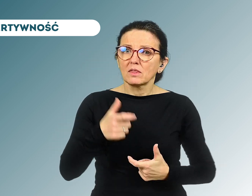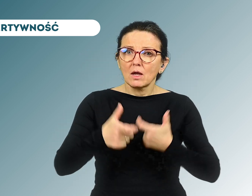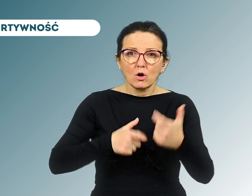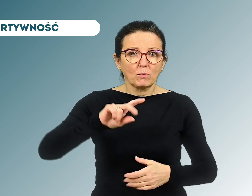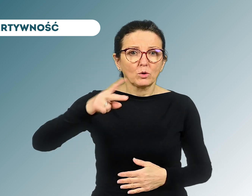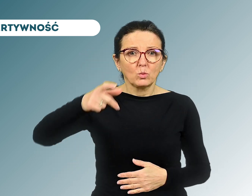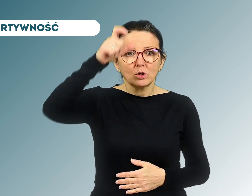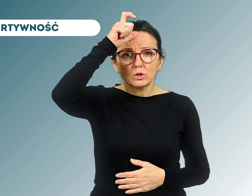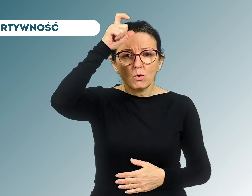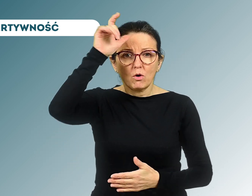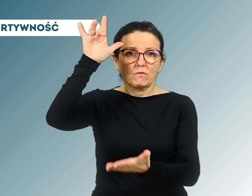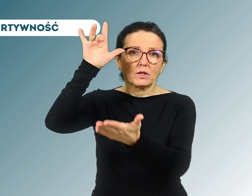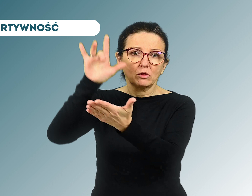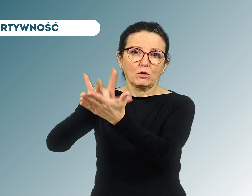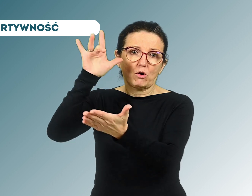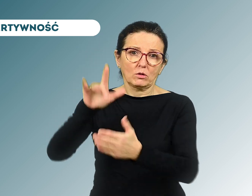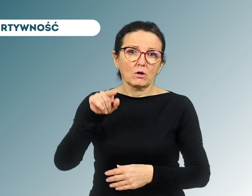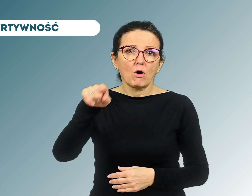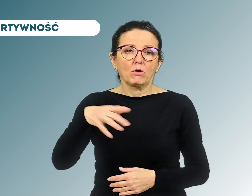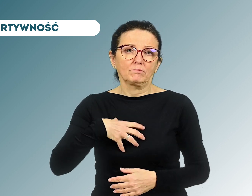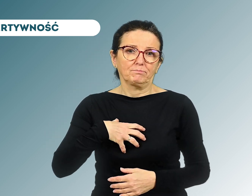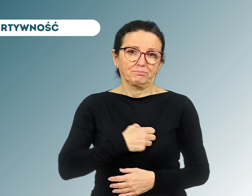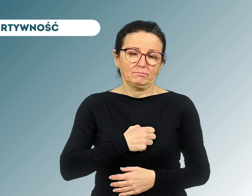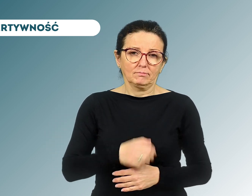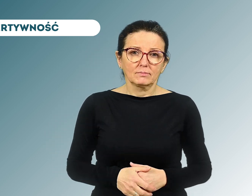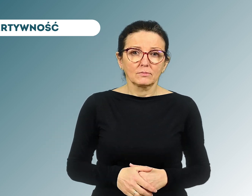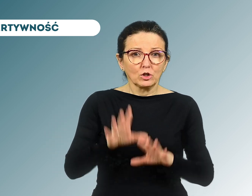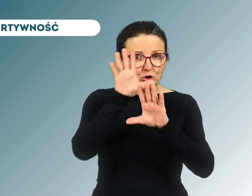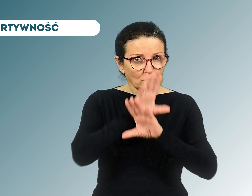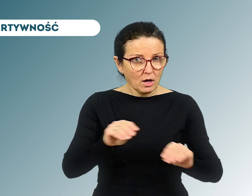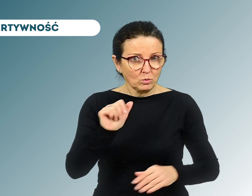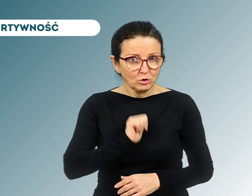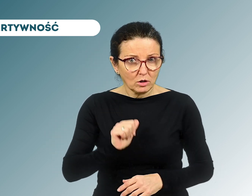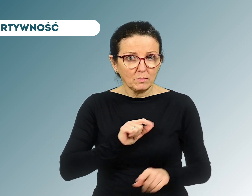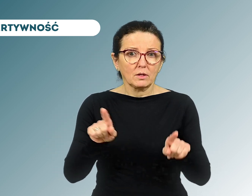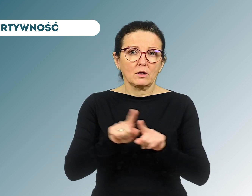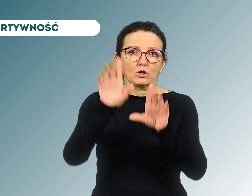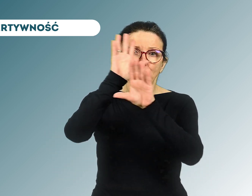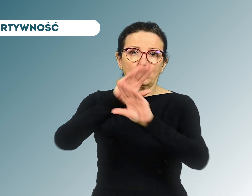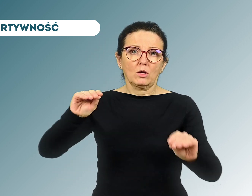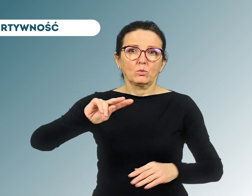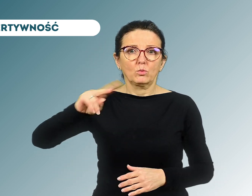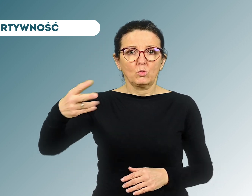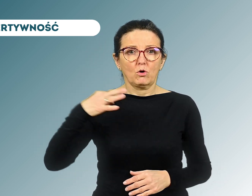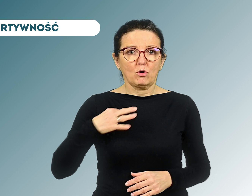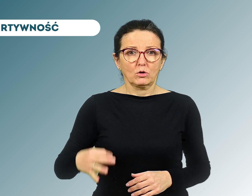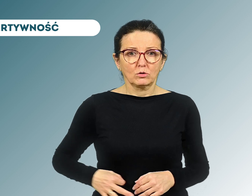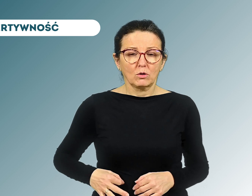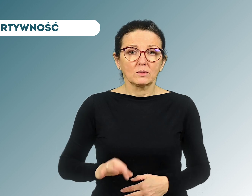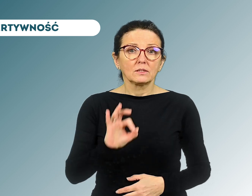Nie narusza granic innych, szanuje siebie i innych,